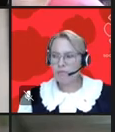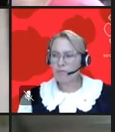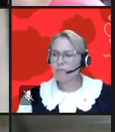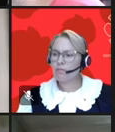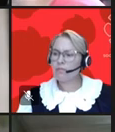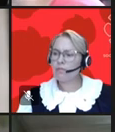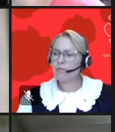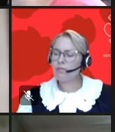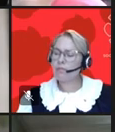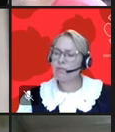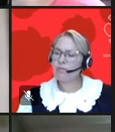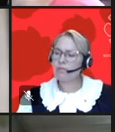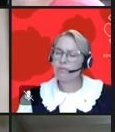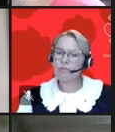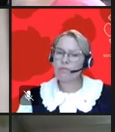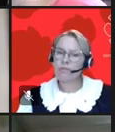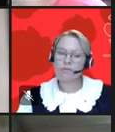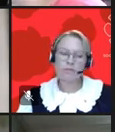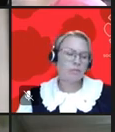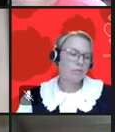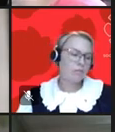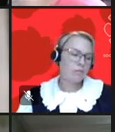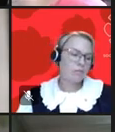Talarna inom Vänsterpartiet och Socialdemokraterna